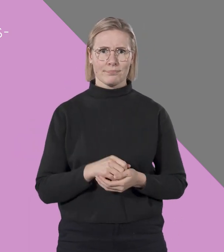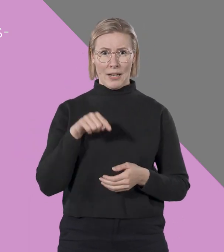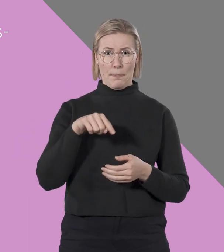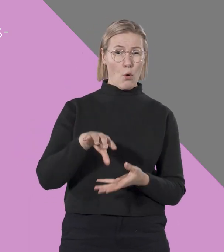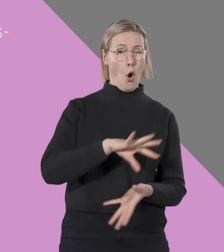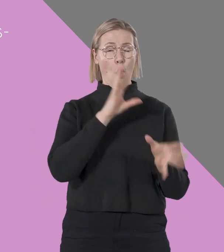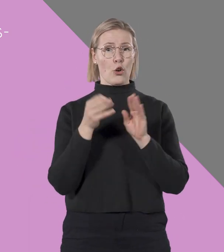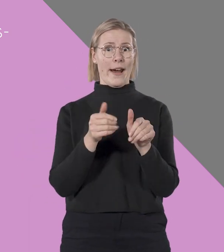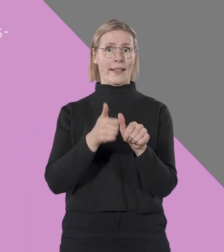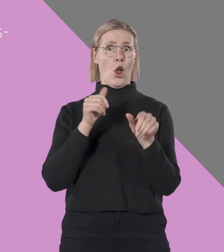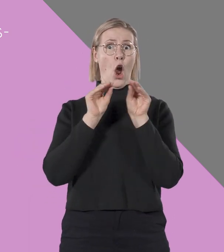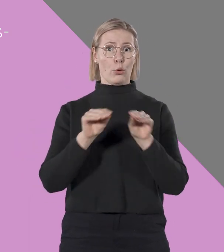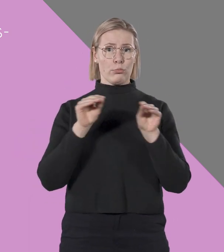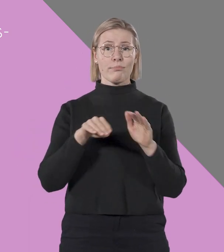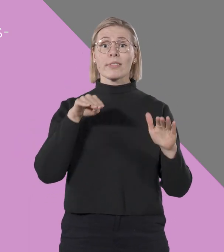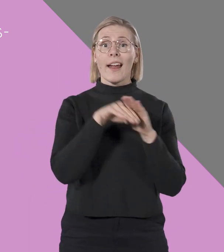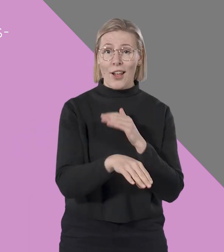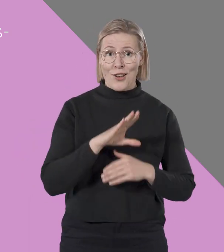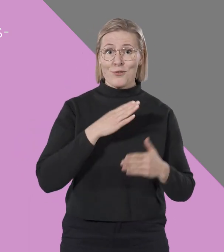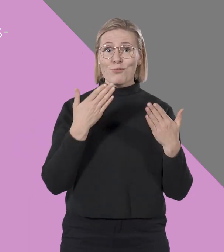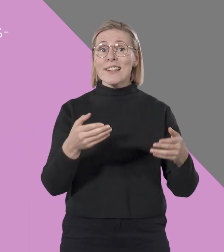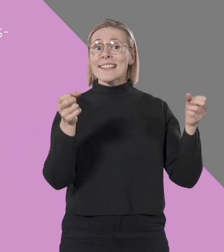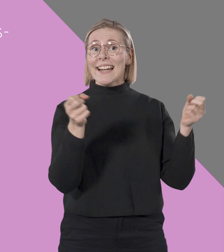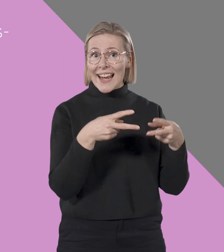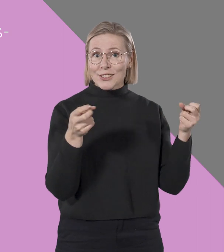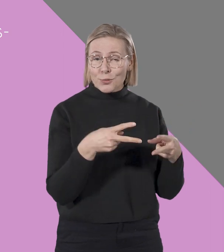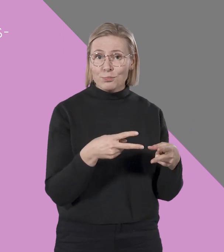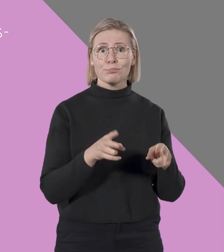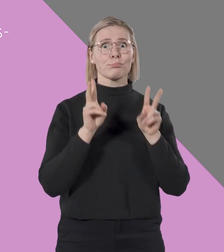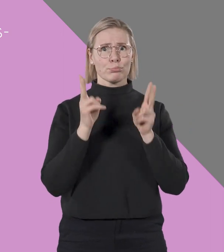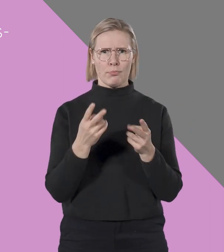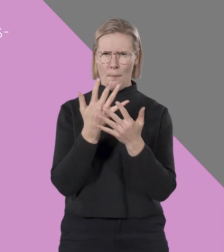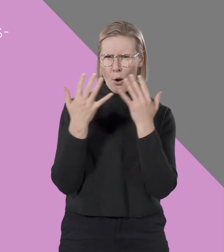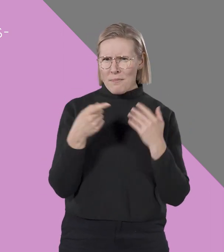Tilaisuuden tallenne on saanut nyt tekstityksen ja on myös -